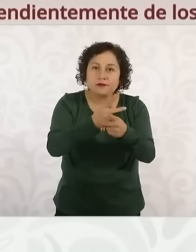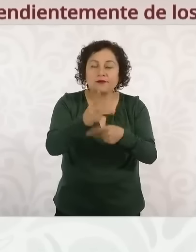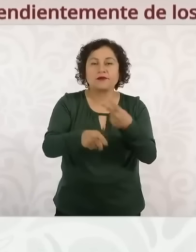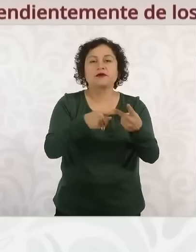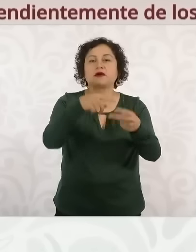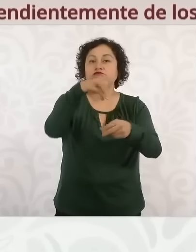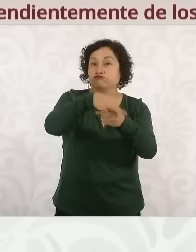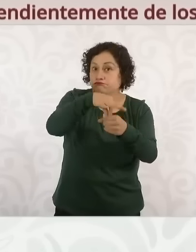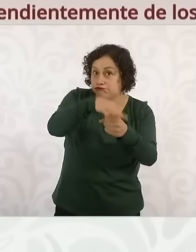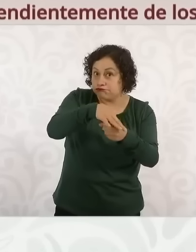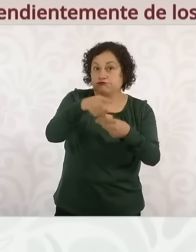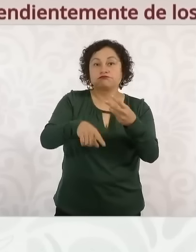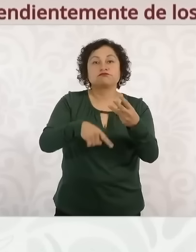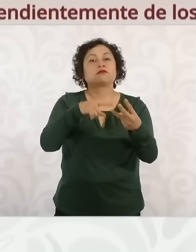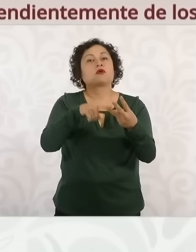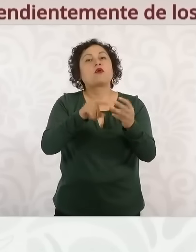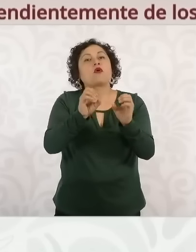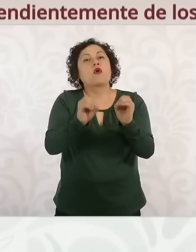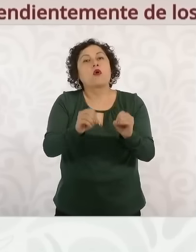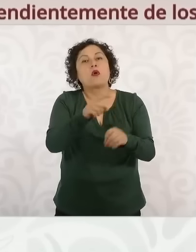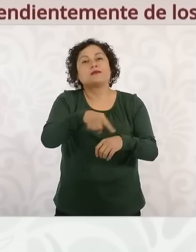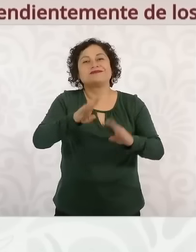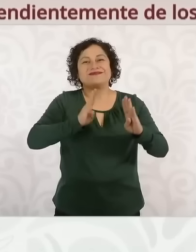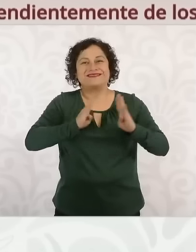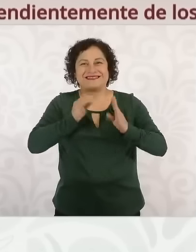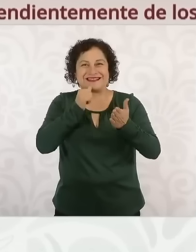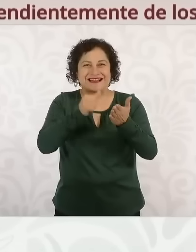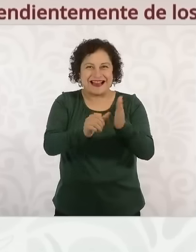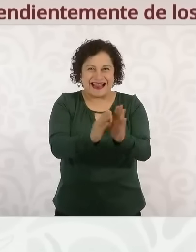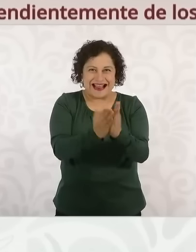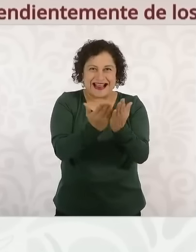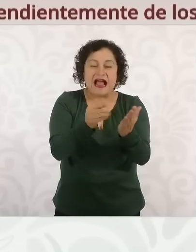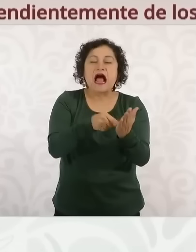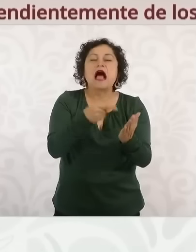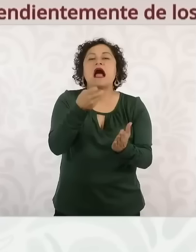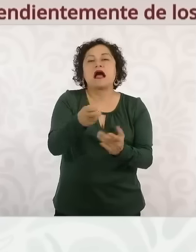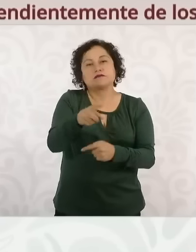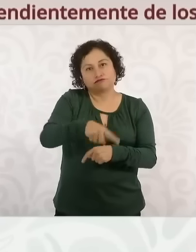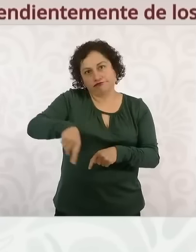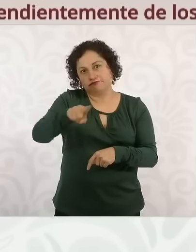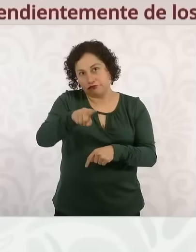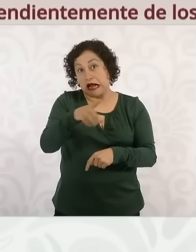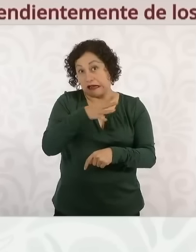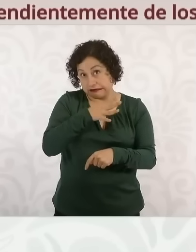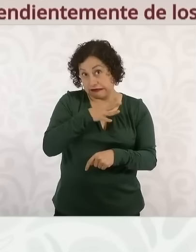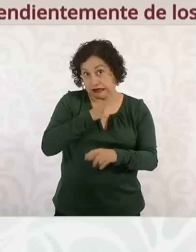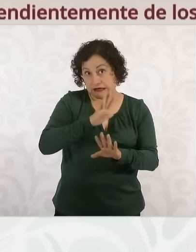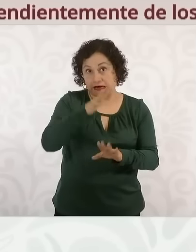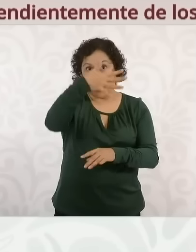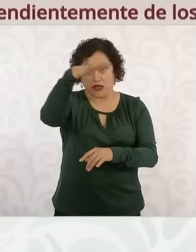Eh, esto para los eh mayores de edad, que son quienes ya cuentan con una identificación oficial,